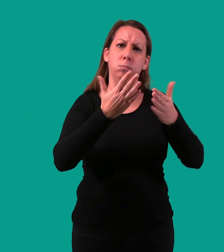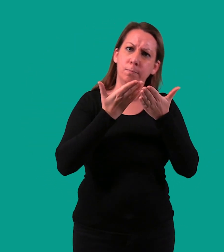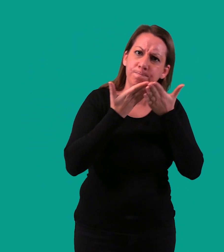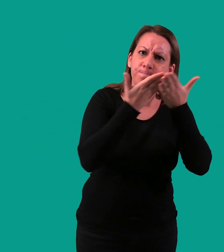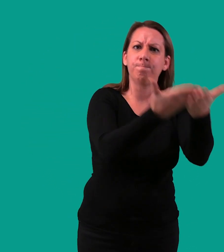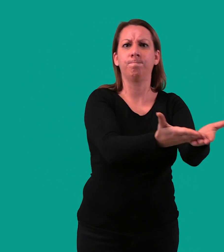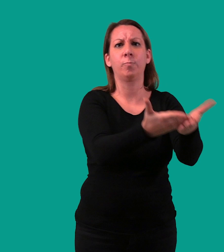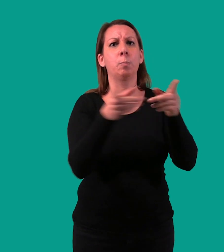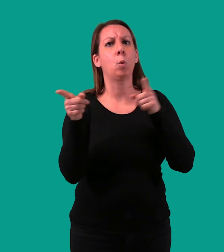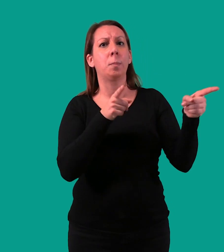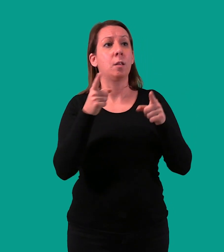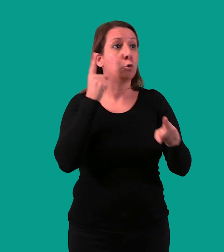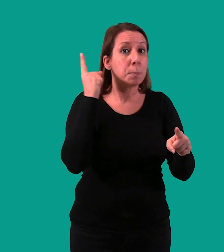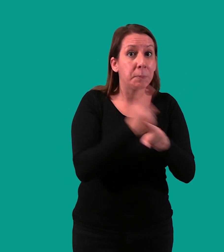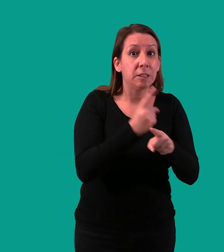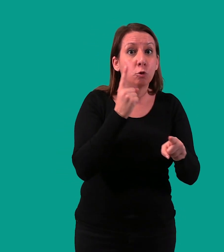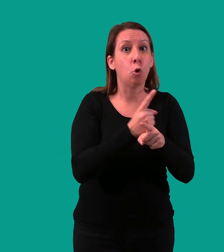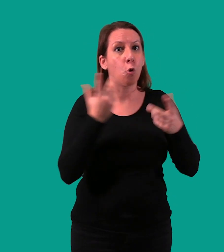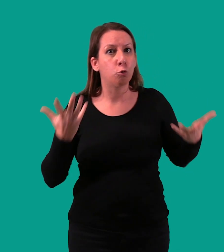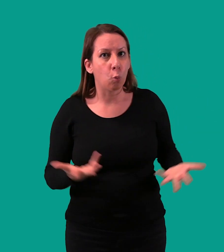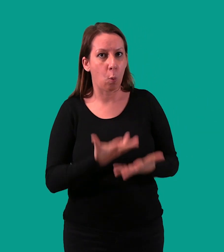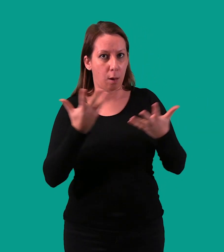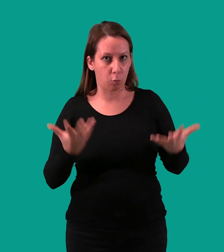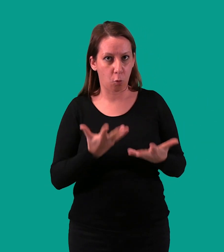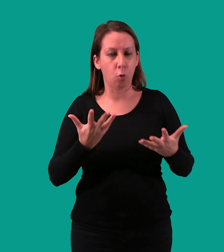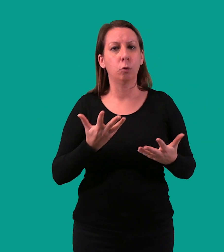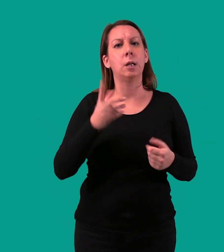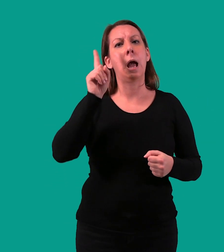Verranno ad aiutare quando sarà necessario.